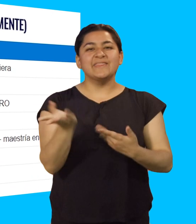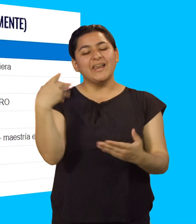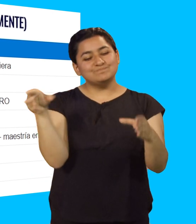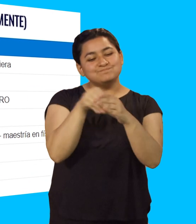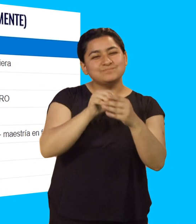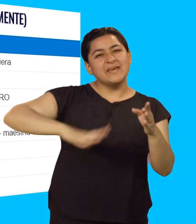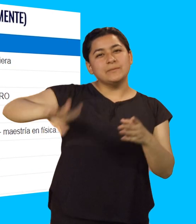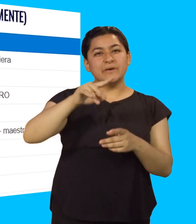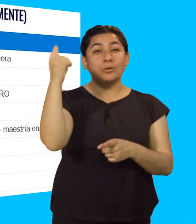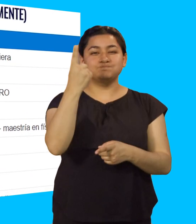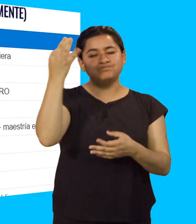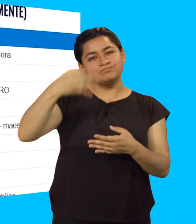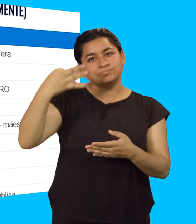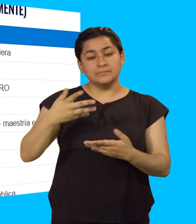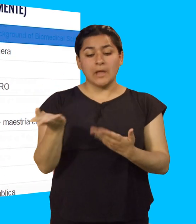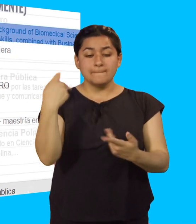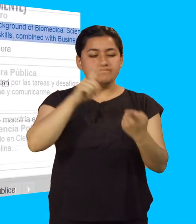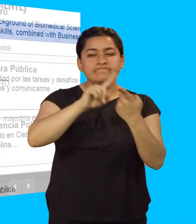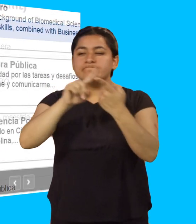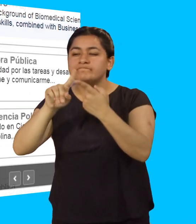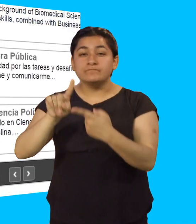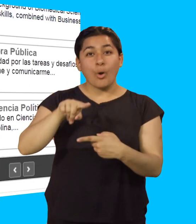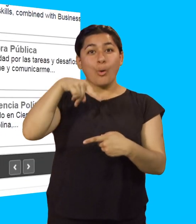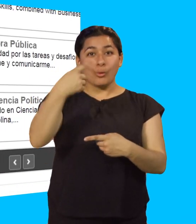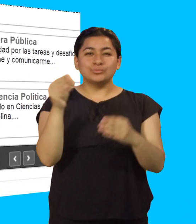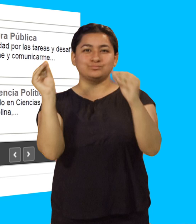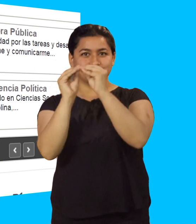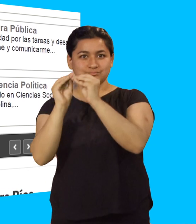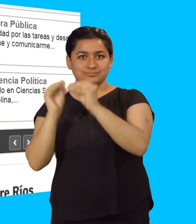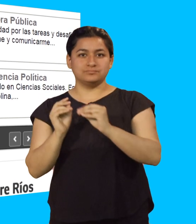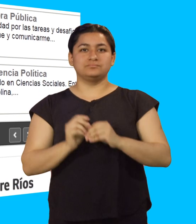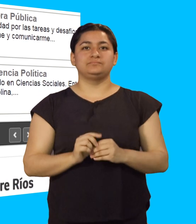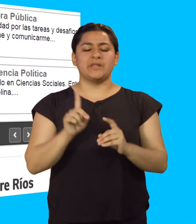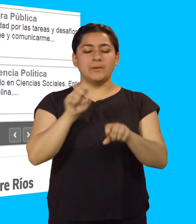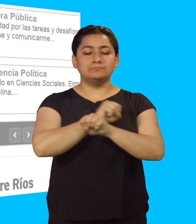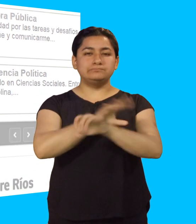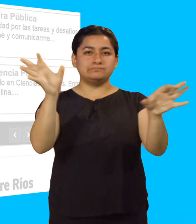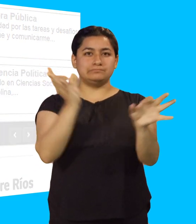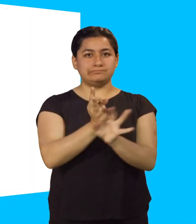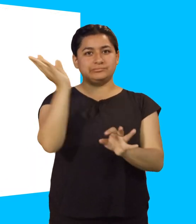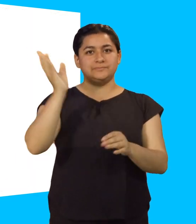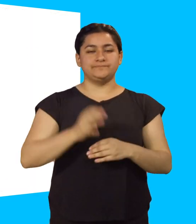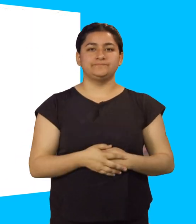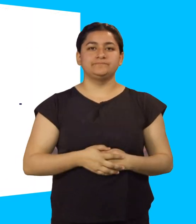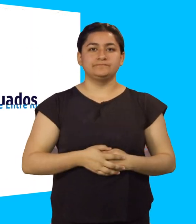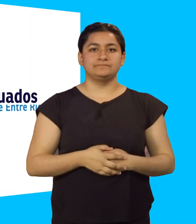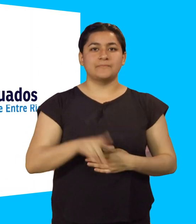Participá ya en este espacio único, donde vas a poder generar redes de contacto con colegas y expandirte profesionalmente.